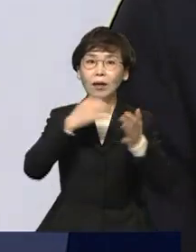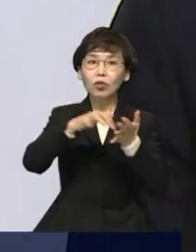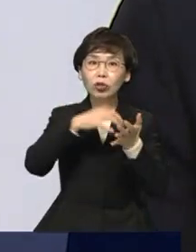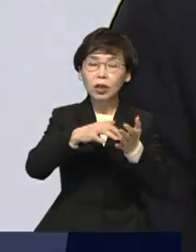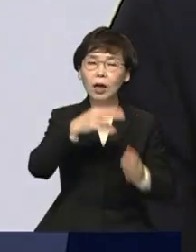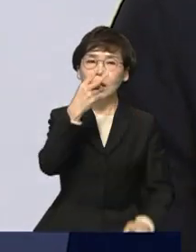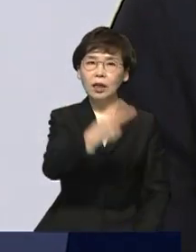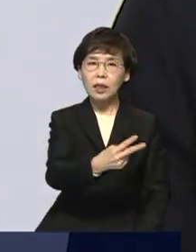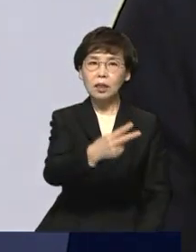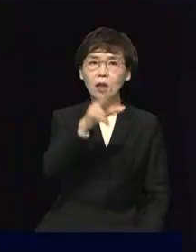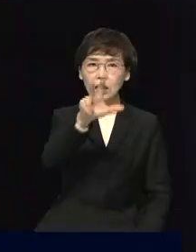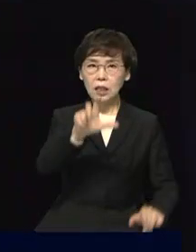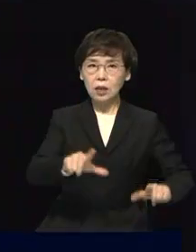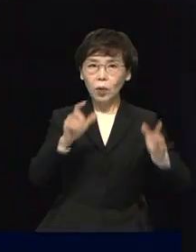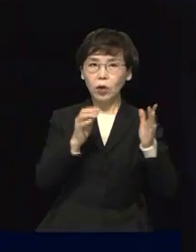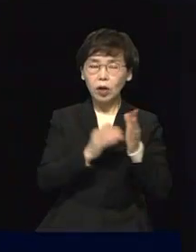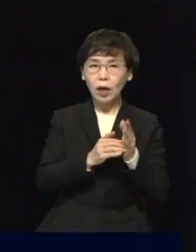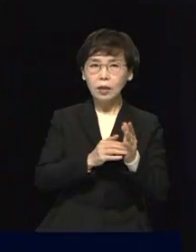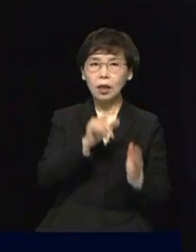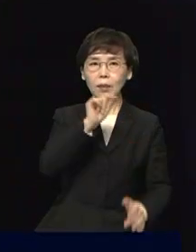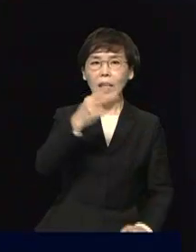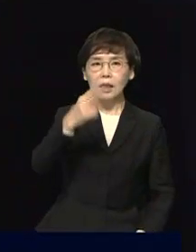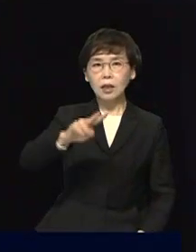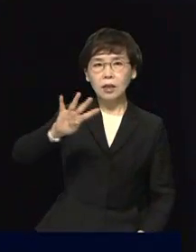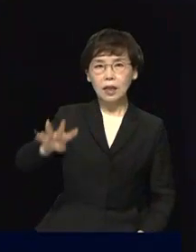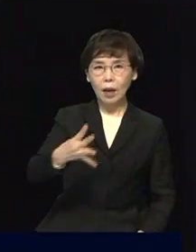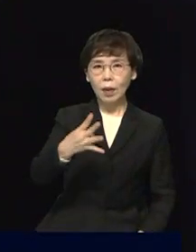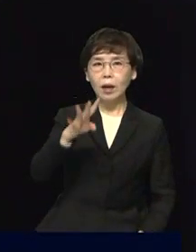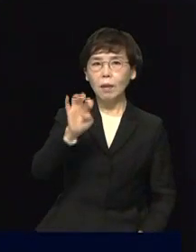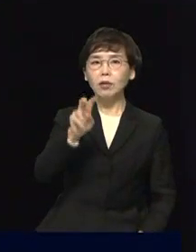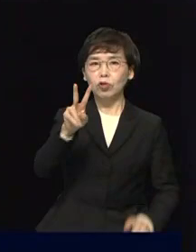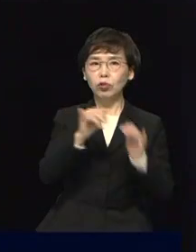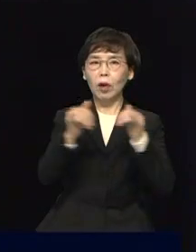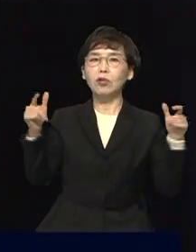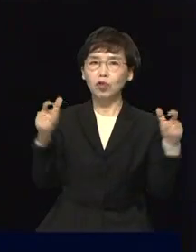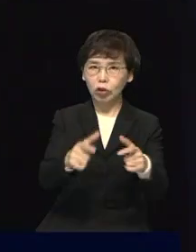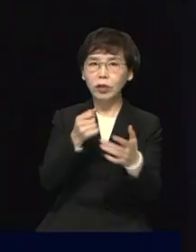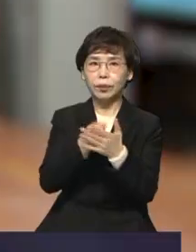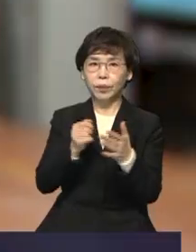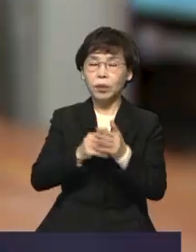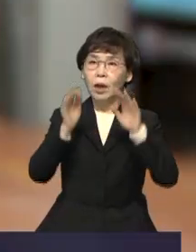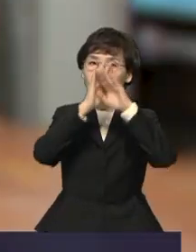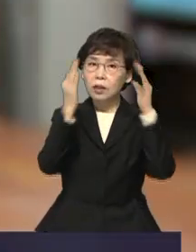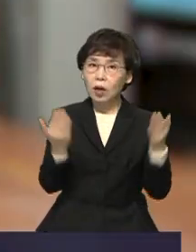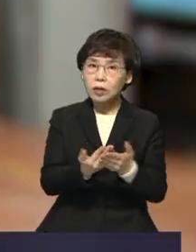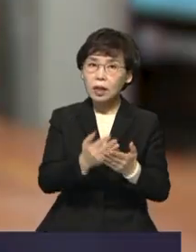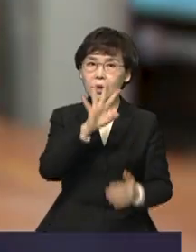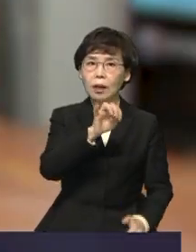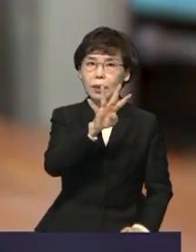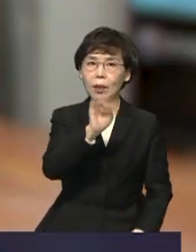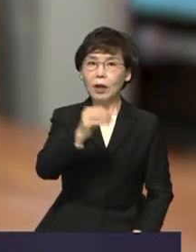공공기관운영위원회를 열고 공공기관의 정원을 오는 2025년까지 1만 2,442명 줄이기로 했습니다.